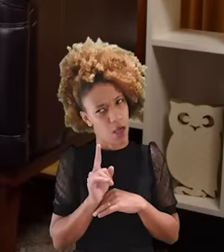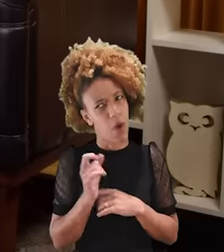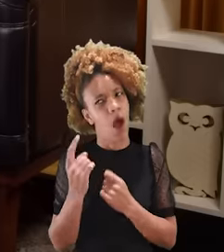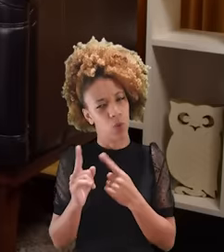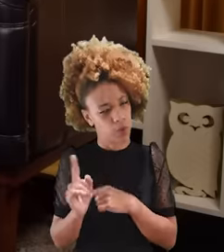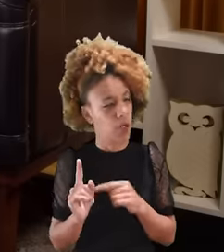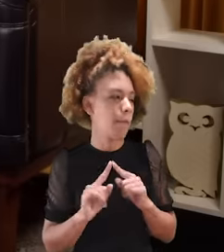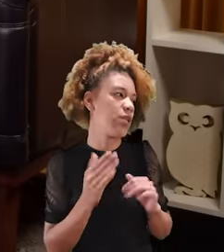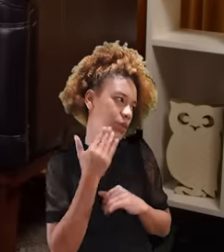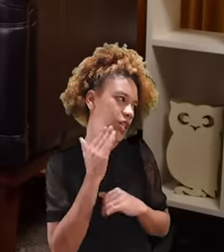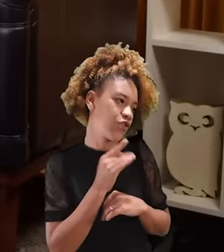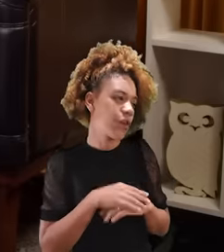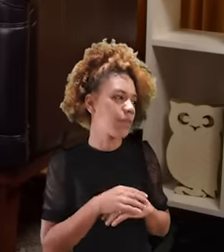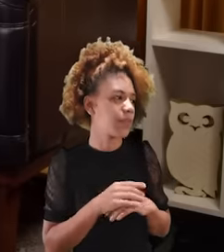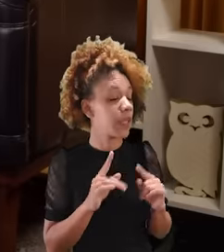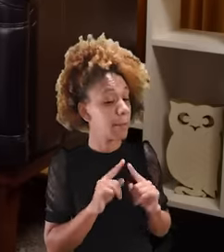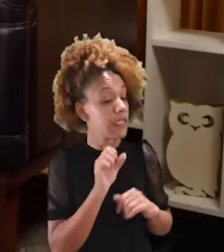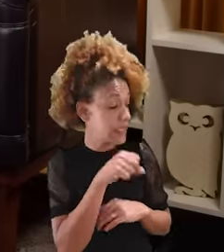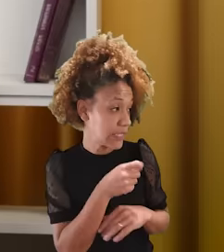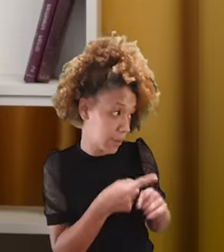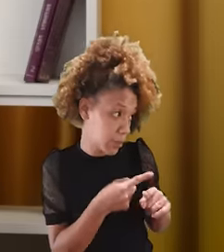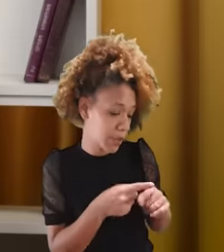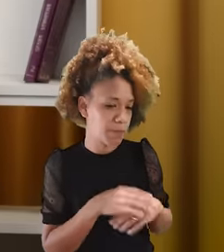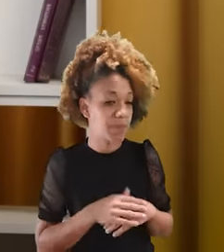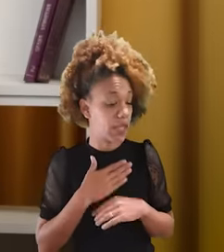entendi o que ela quis dizer não mas eu falo muito sim eu vou te falar por quê a minha cabeça ela é